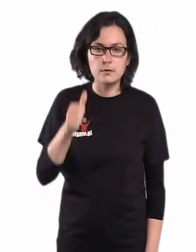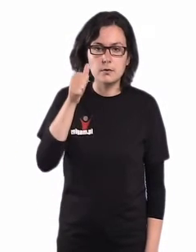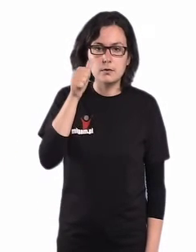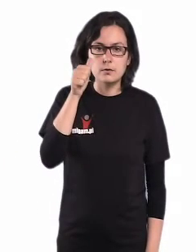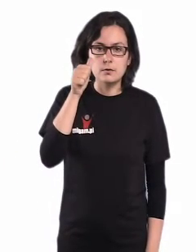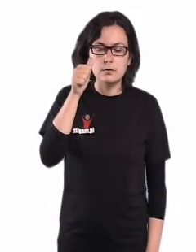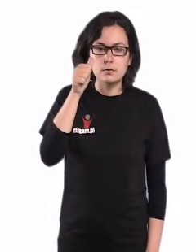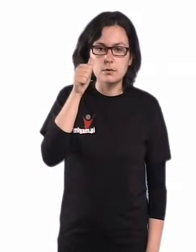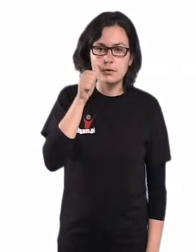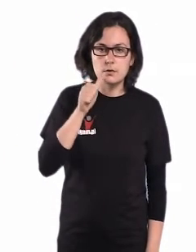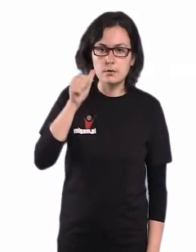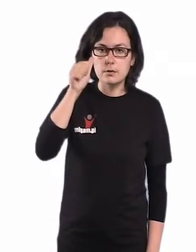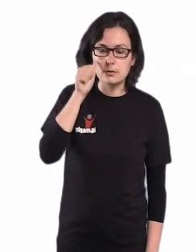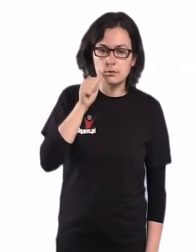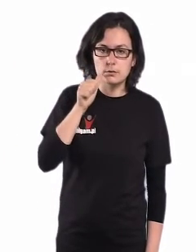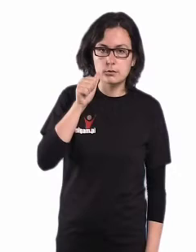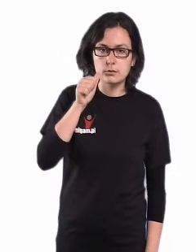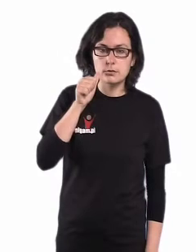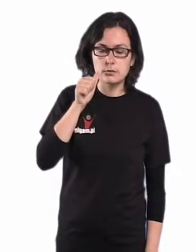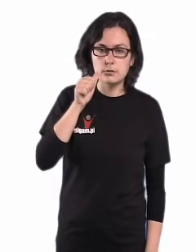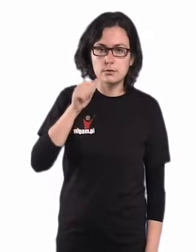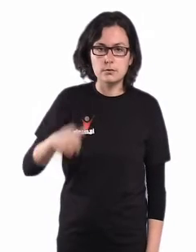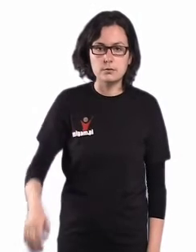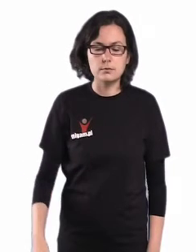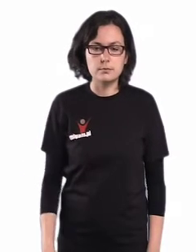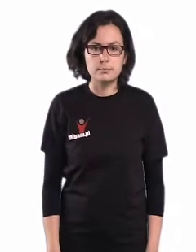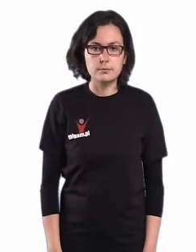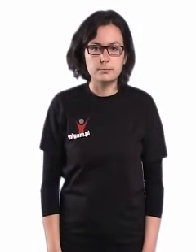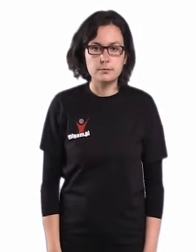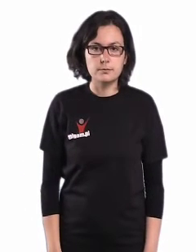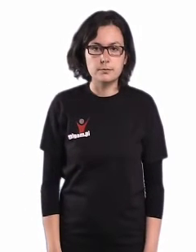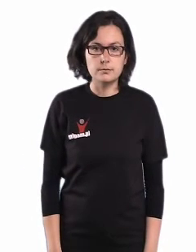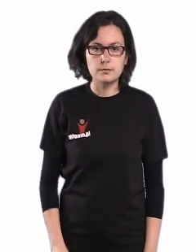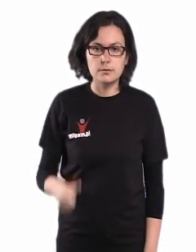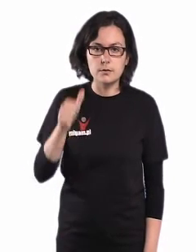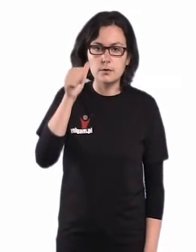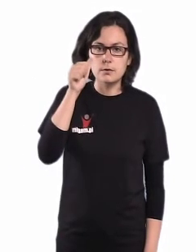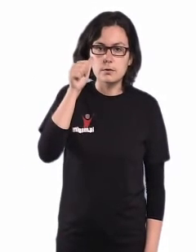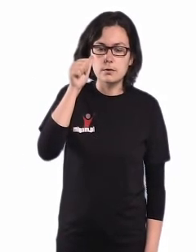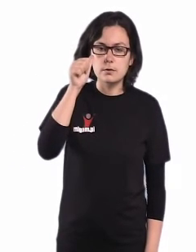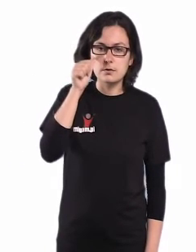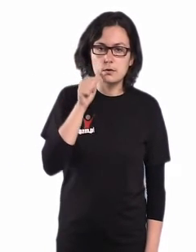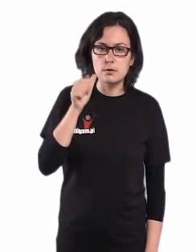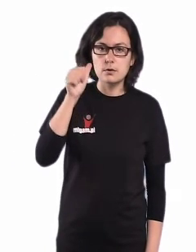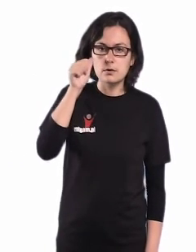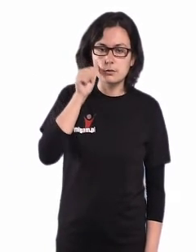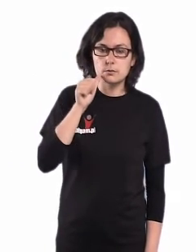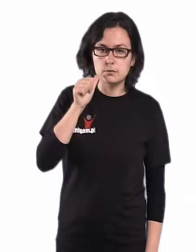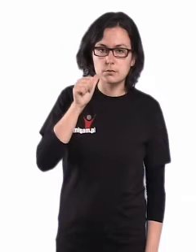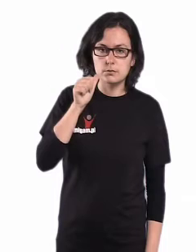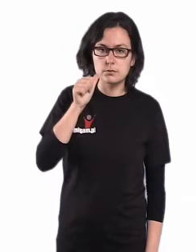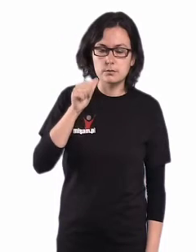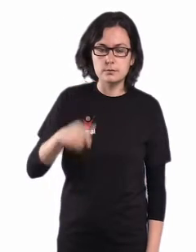Auntie